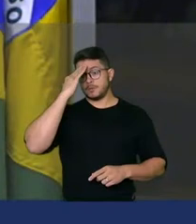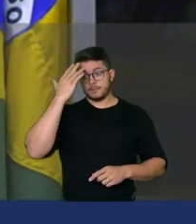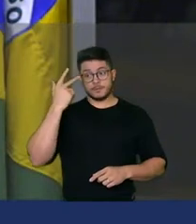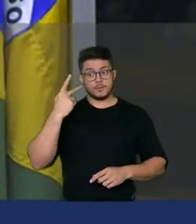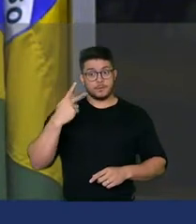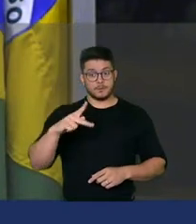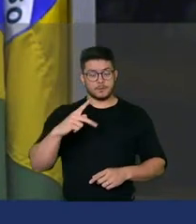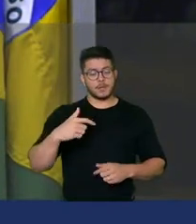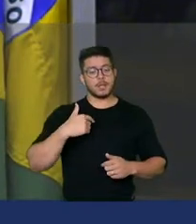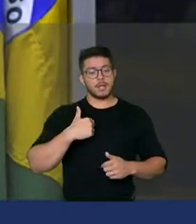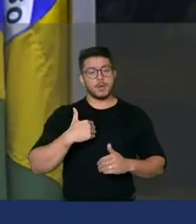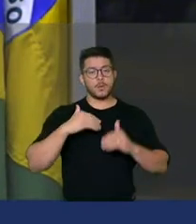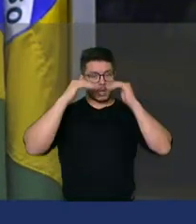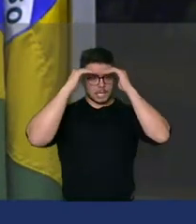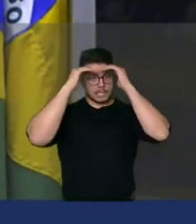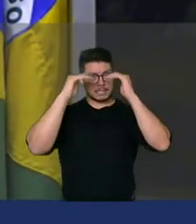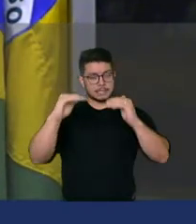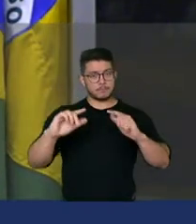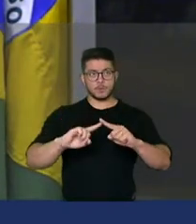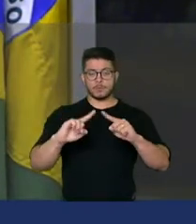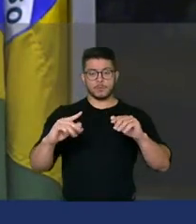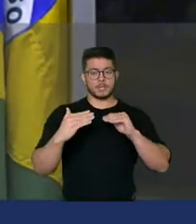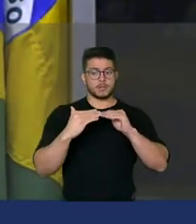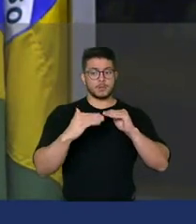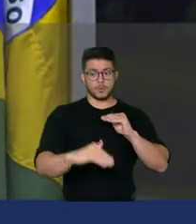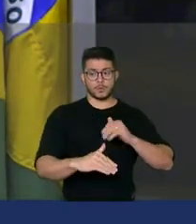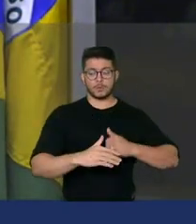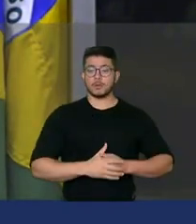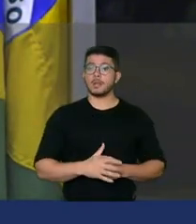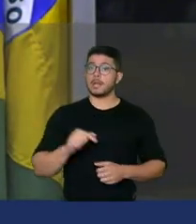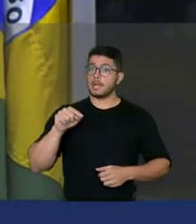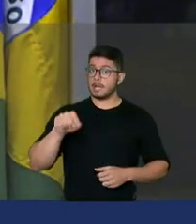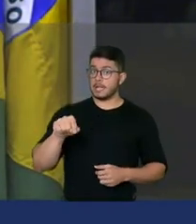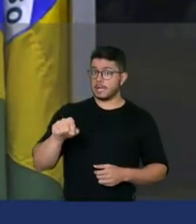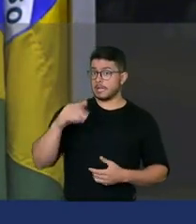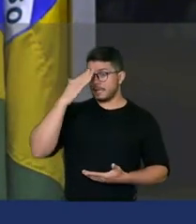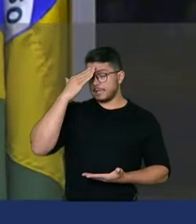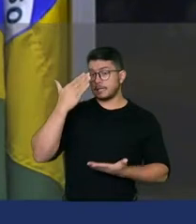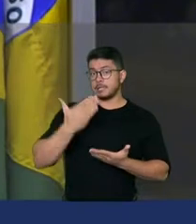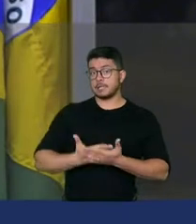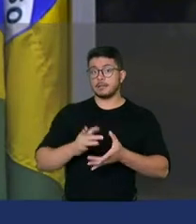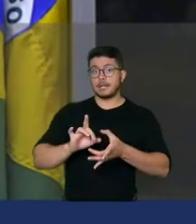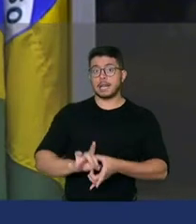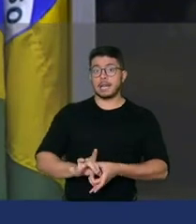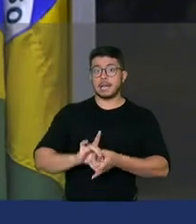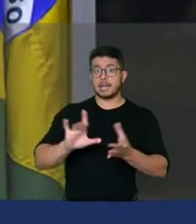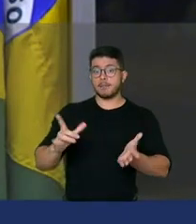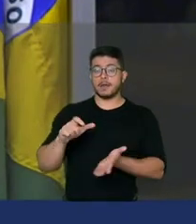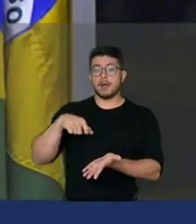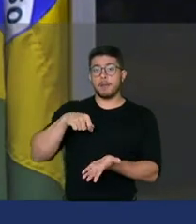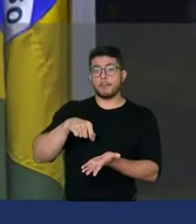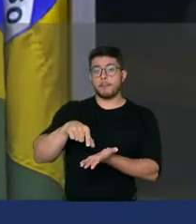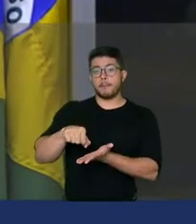FEZ... E NA COMPREENSÃO DELE EU RESPEITO MAS NÃO CONCORDO. ELE TEM QUE LIBERAR... PLANTIO DE MACONHA NO BRASIL, PARA DAR